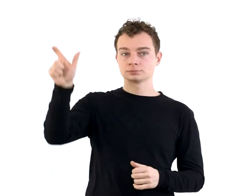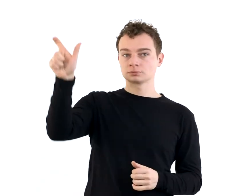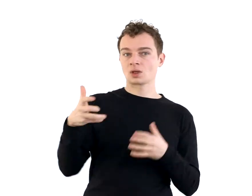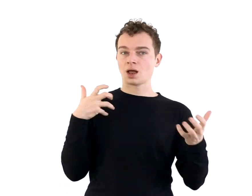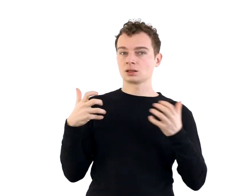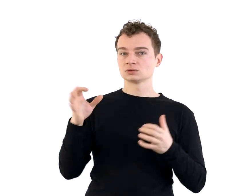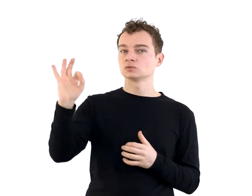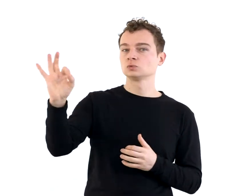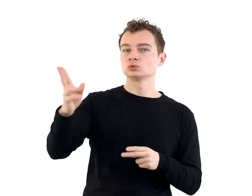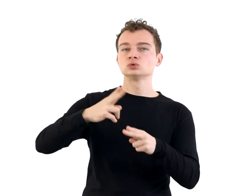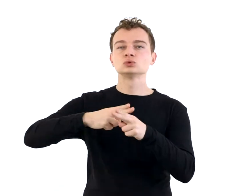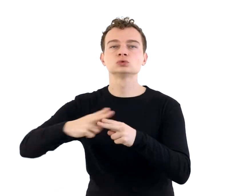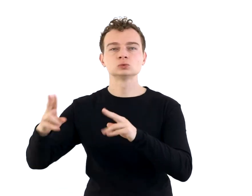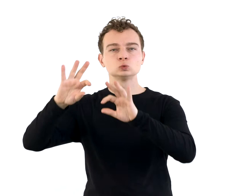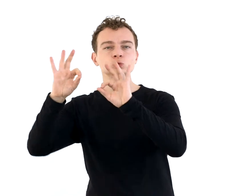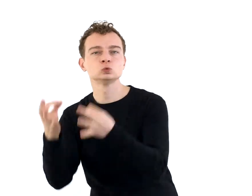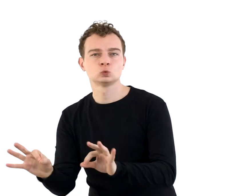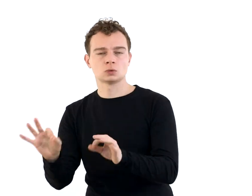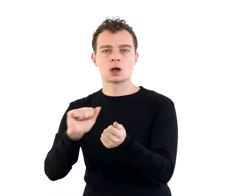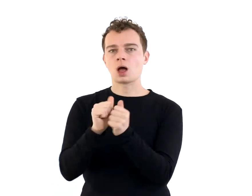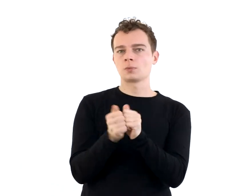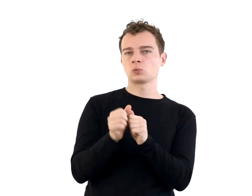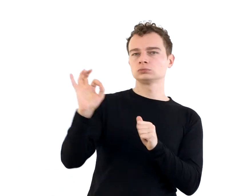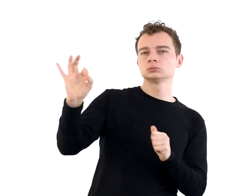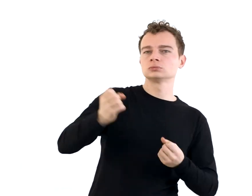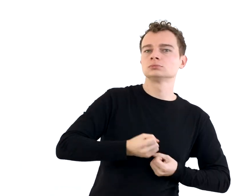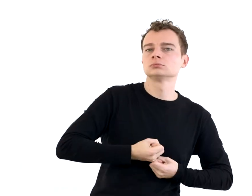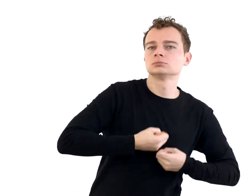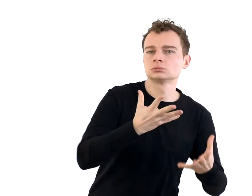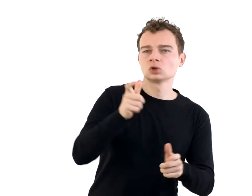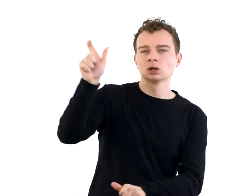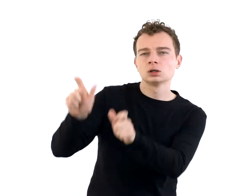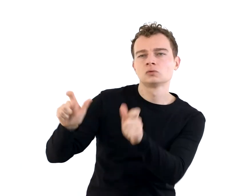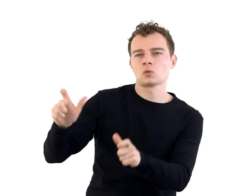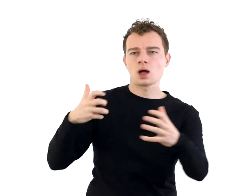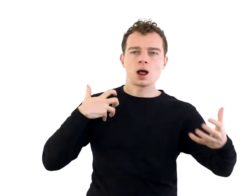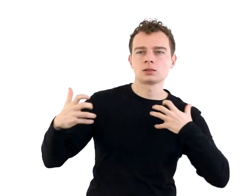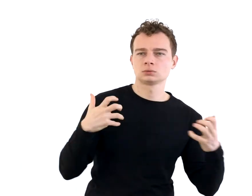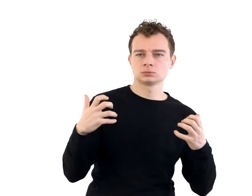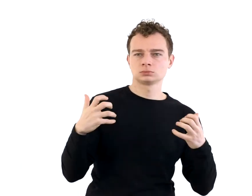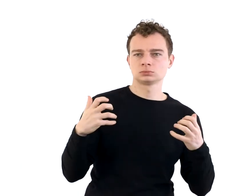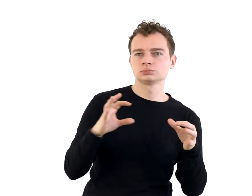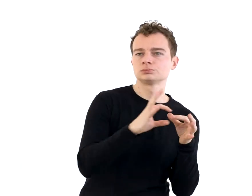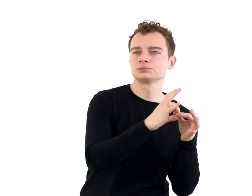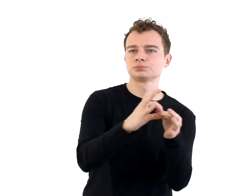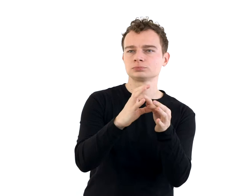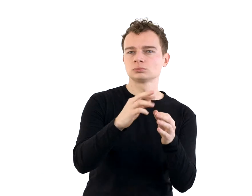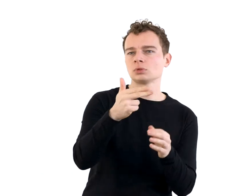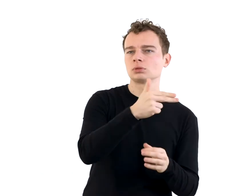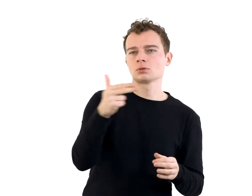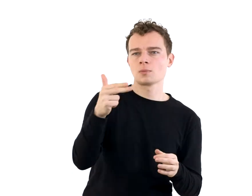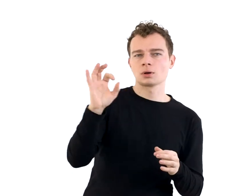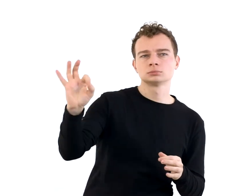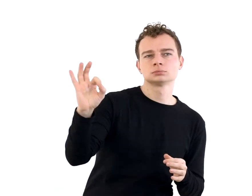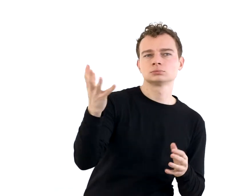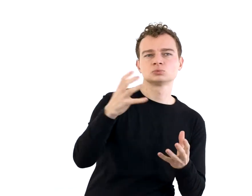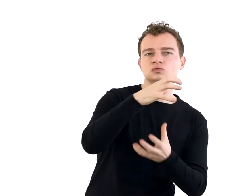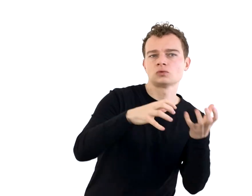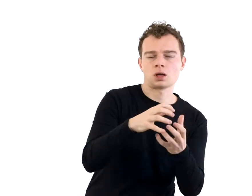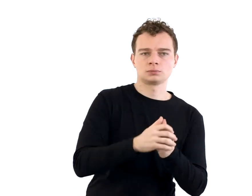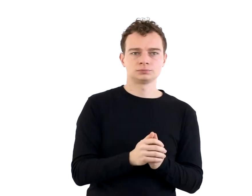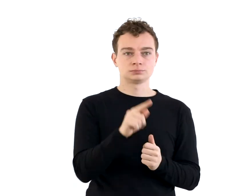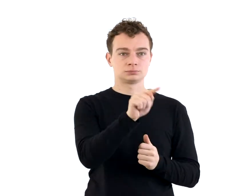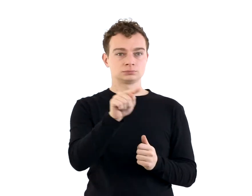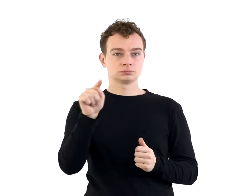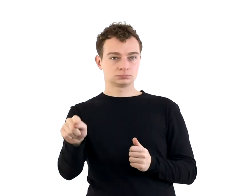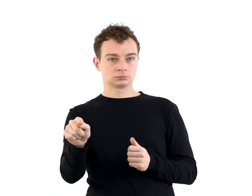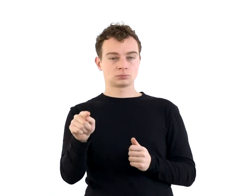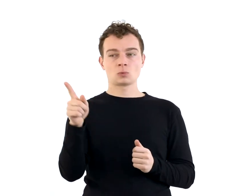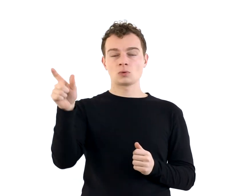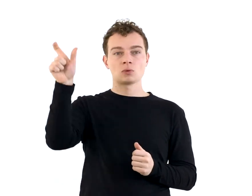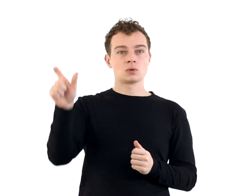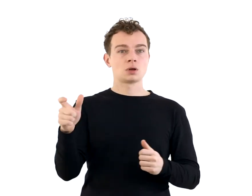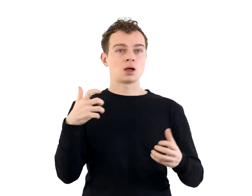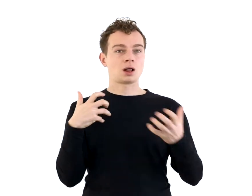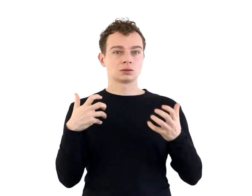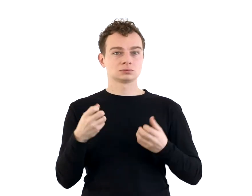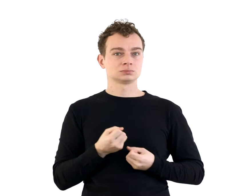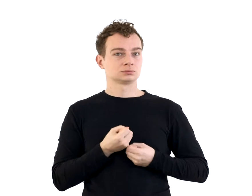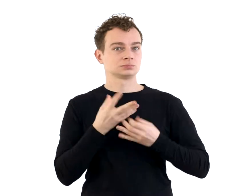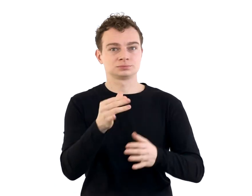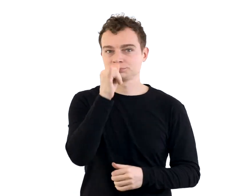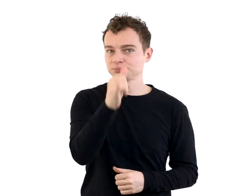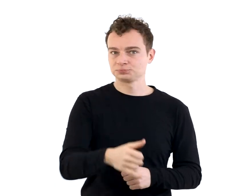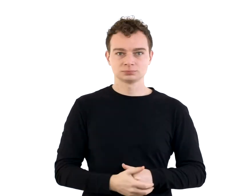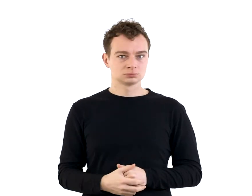Artysta nie tworzył „swojej” sztuki czy indywidualnej wypowiedzi artystycznej o otaczającym świecie.